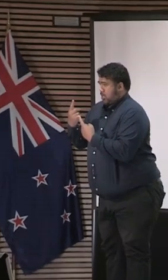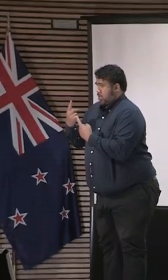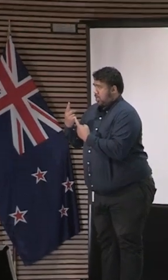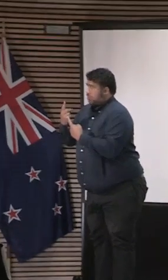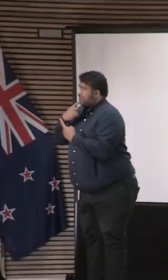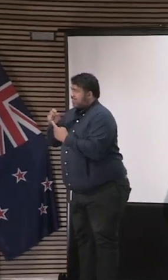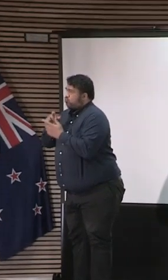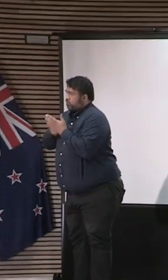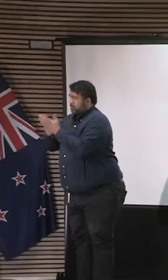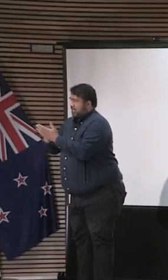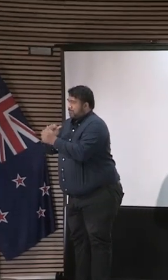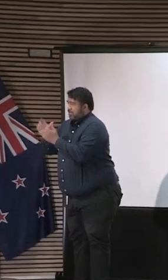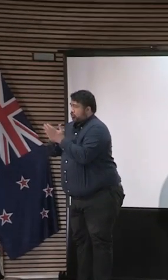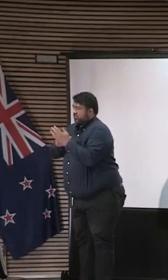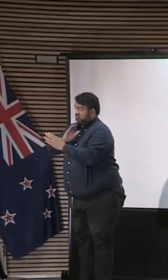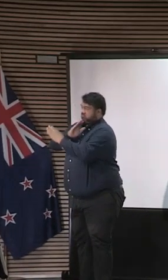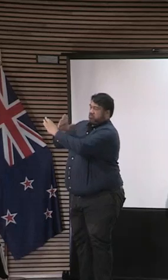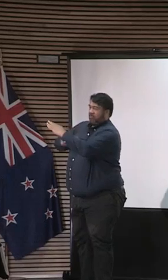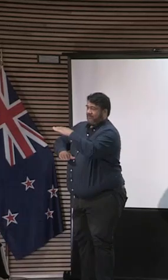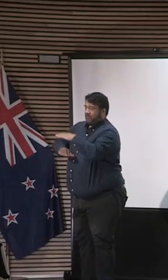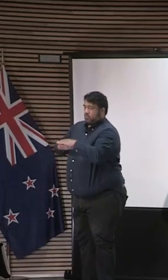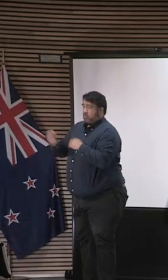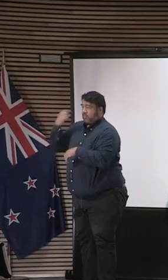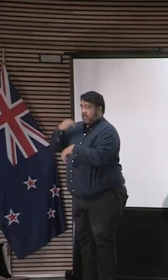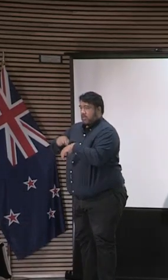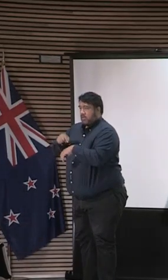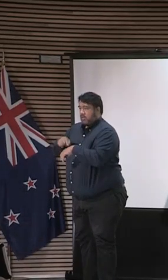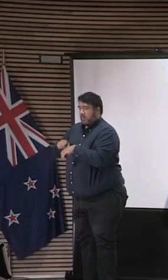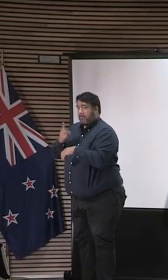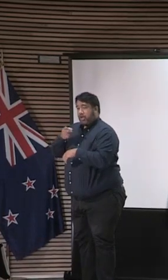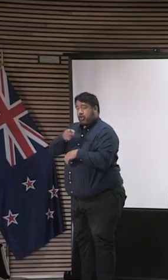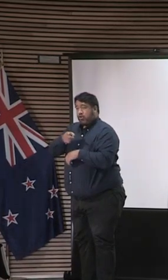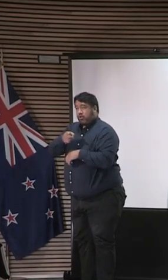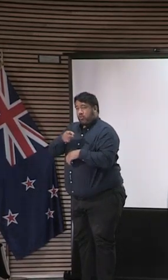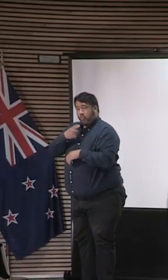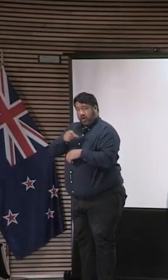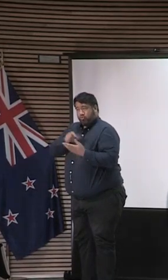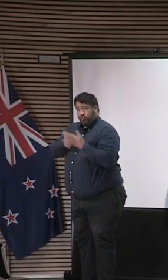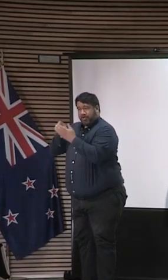kaainga. KAUPAPA: Dr Bloomfield, he aha te whaikorero i muri i te